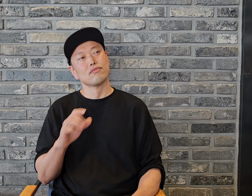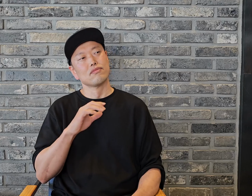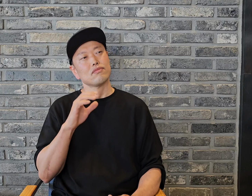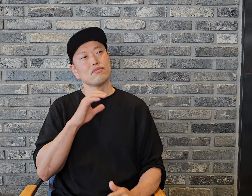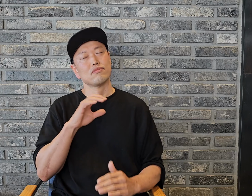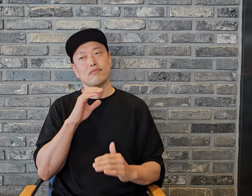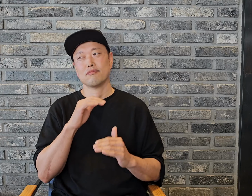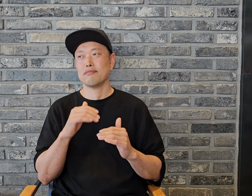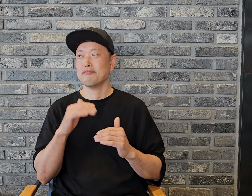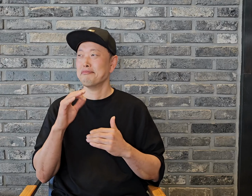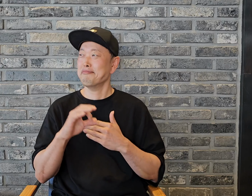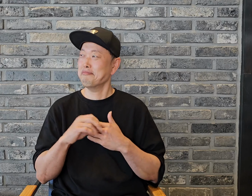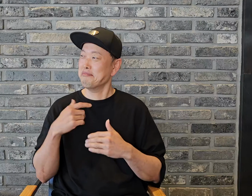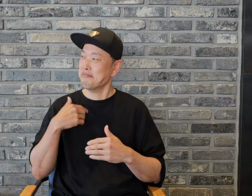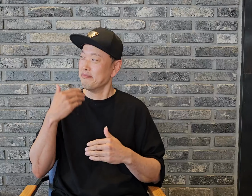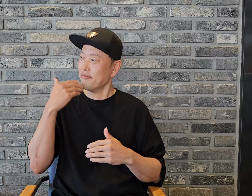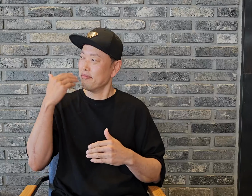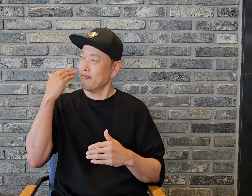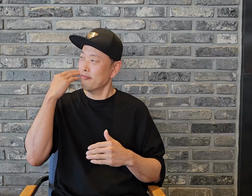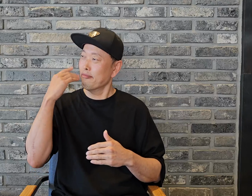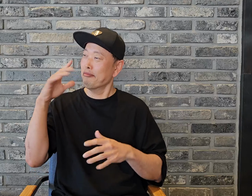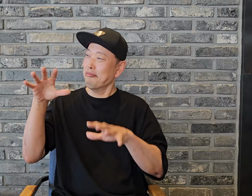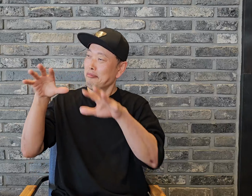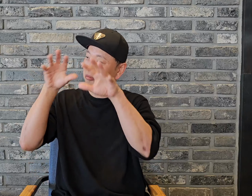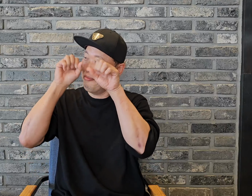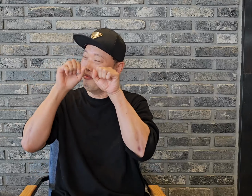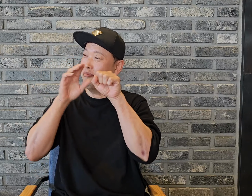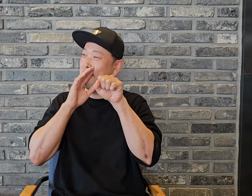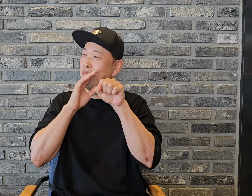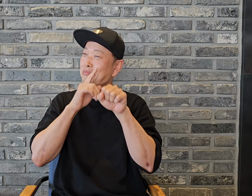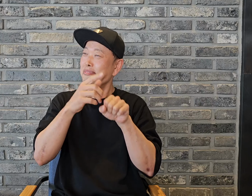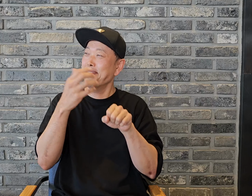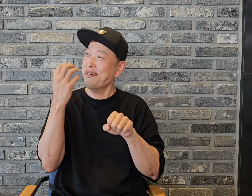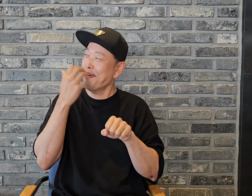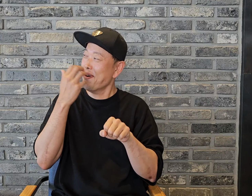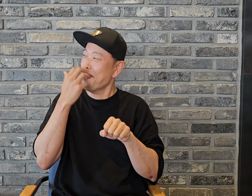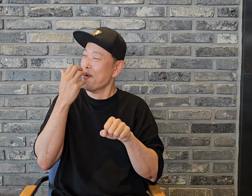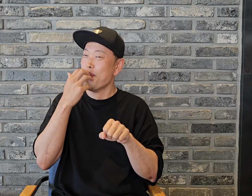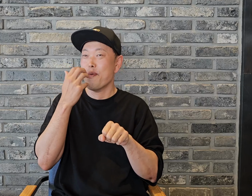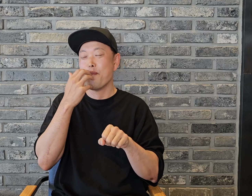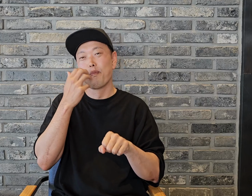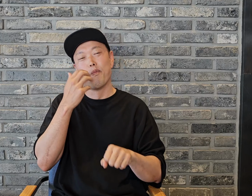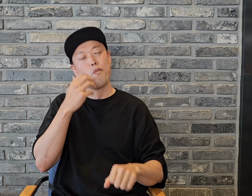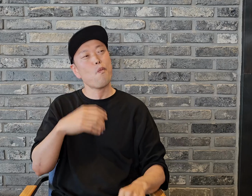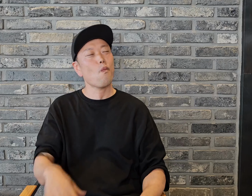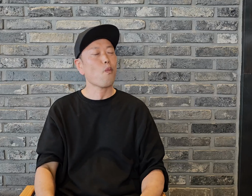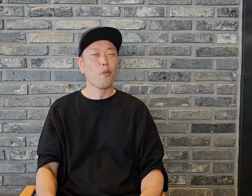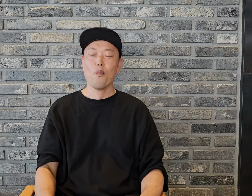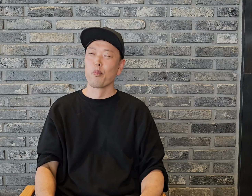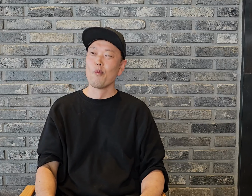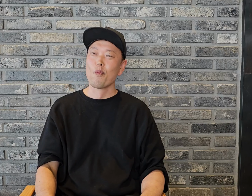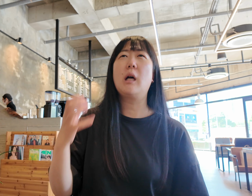농인으로 쭉 커왔으면 되는 게 청인과 함께 자라서 잘 안된다고... 오,,,